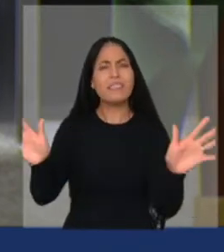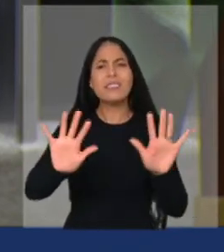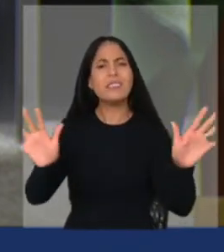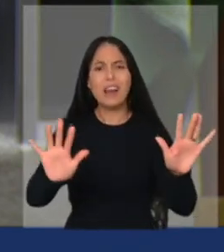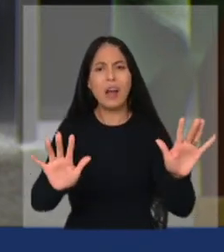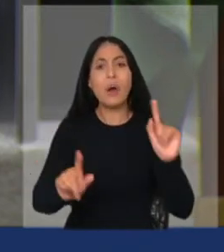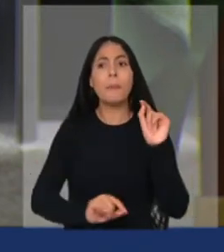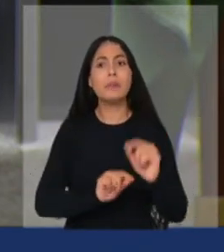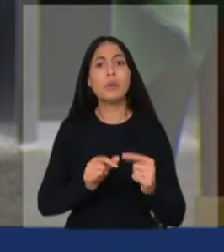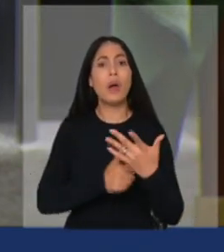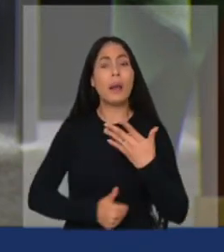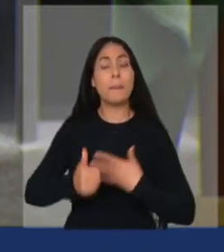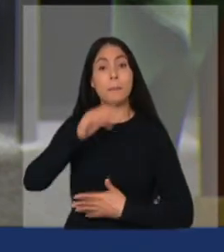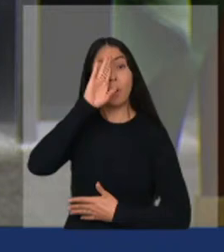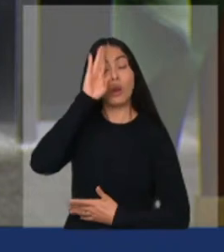ABANDONO TERRÍVEL DAQUELAS OBRAS JÁ ERAM PARA ESTAR